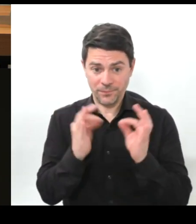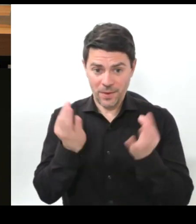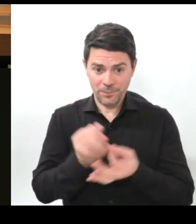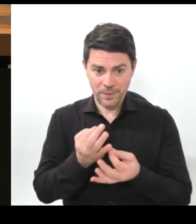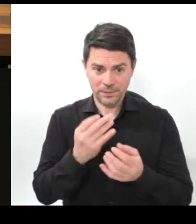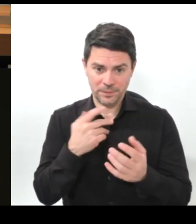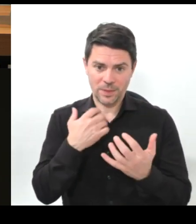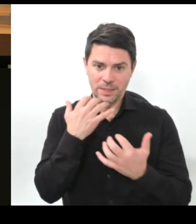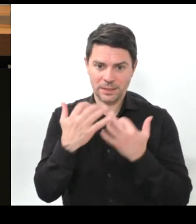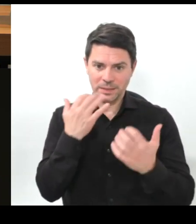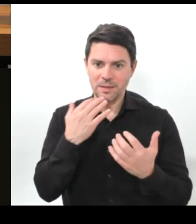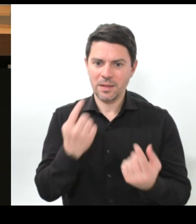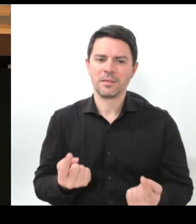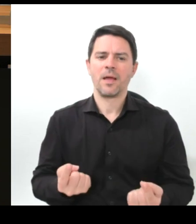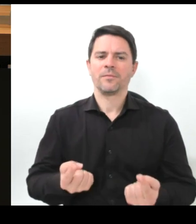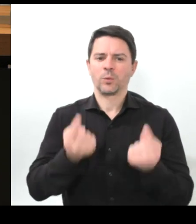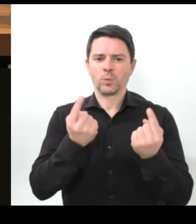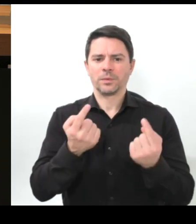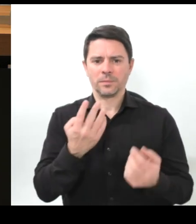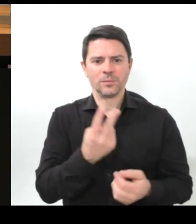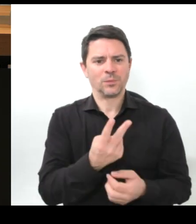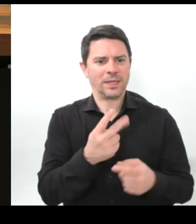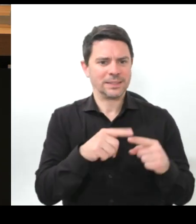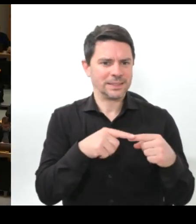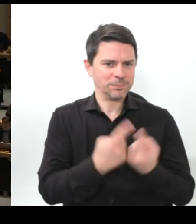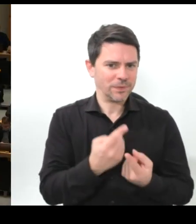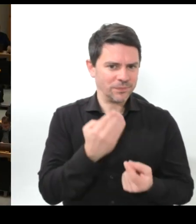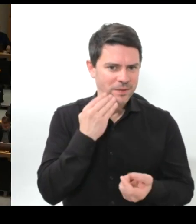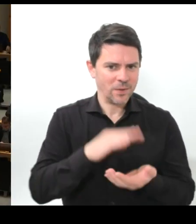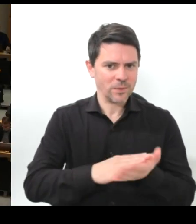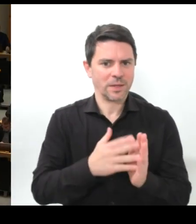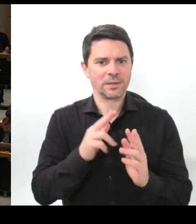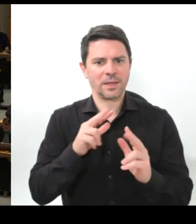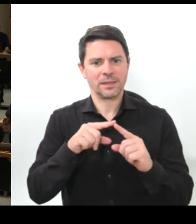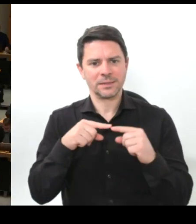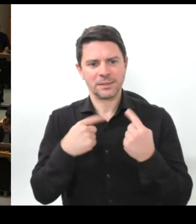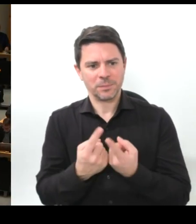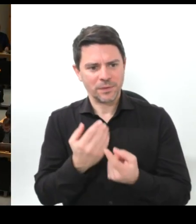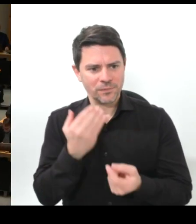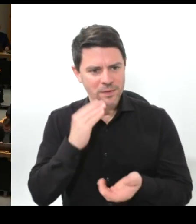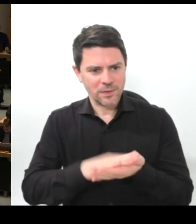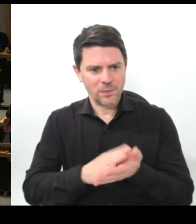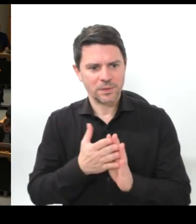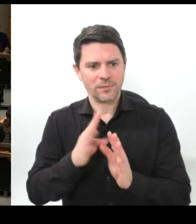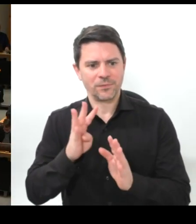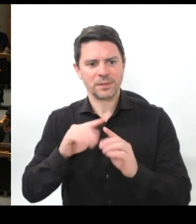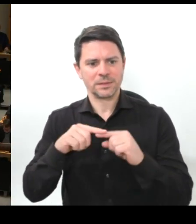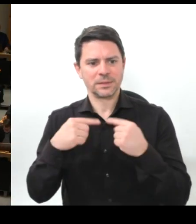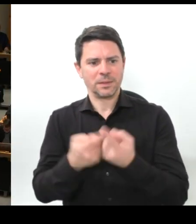bauen wir nicht mehr Wohnungen? Wir brauchen dringend